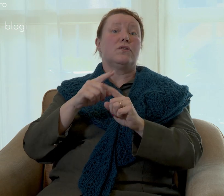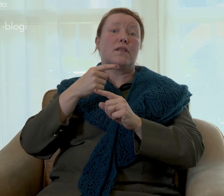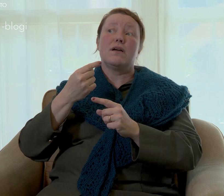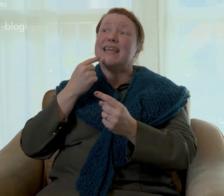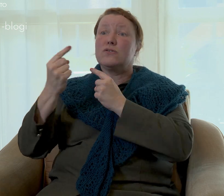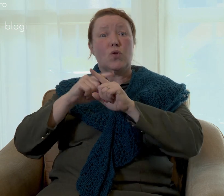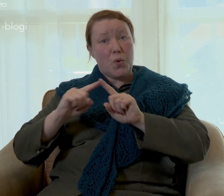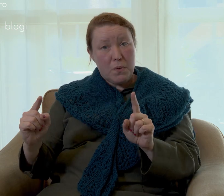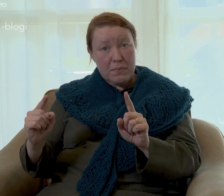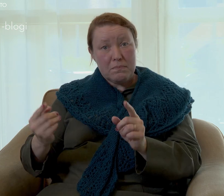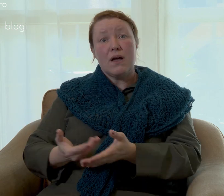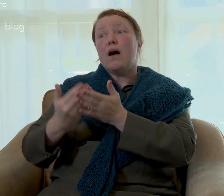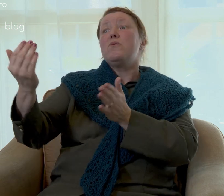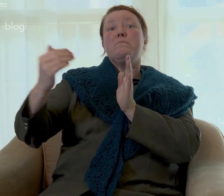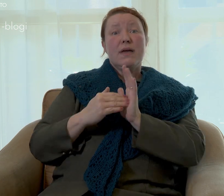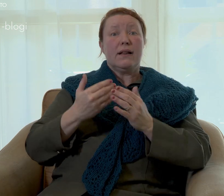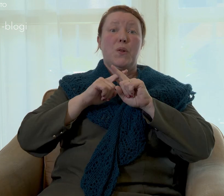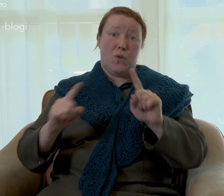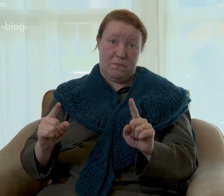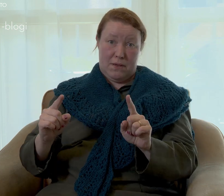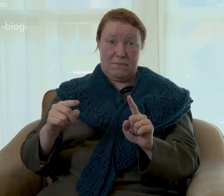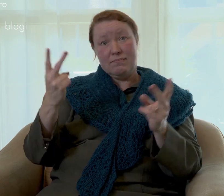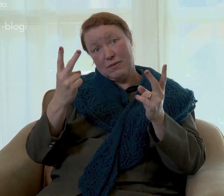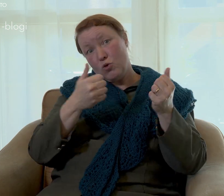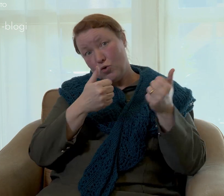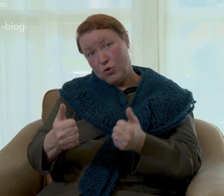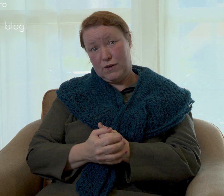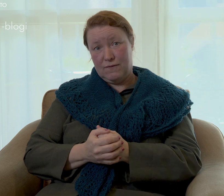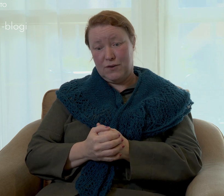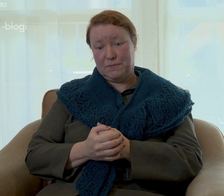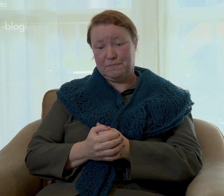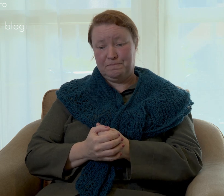ja näin ollen nopeuttaa keskustelua merkittävästi. Näin ainakin toivotaan.